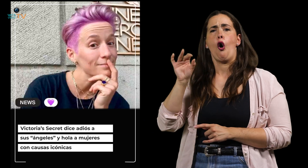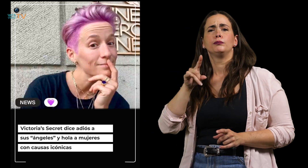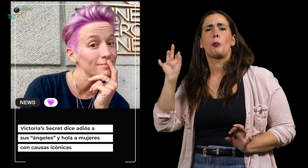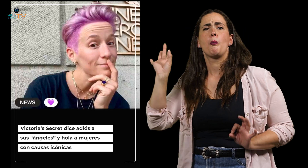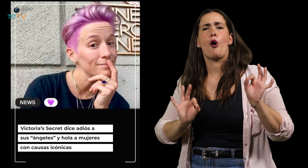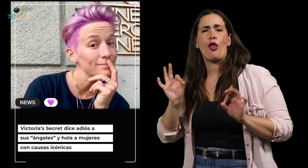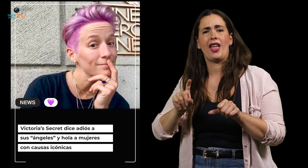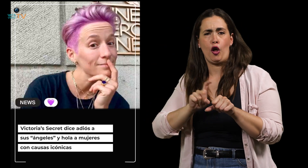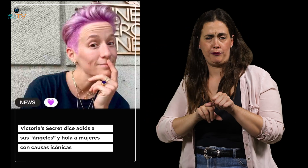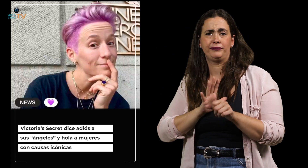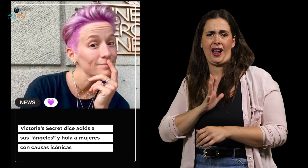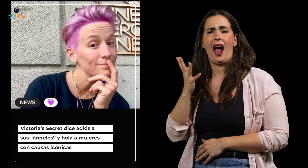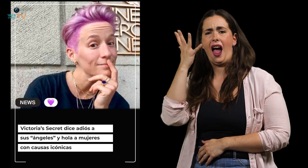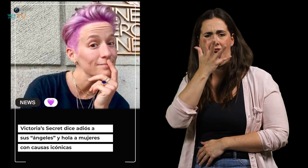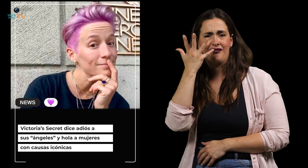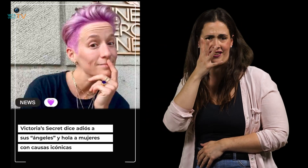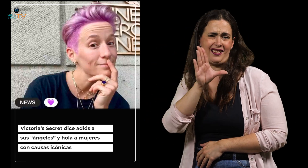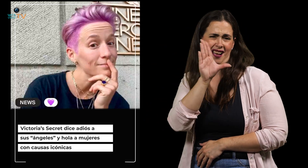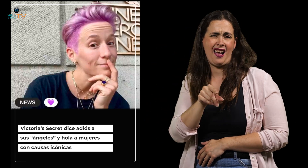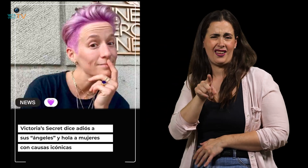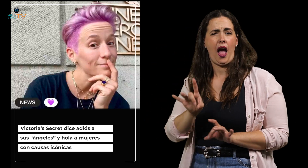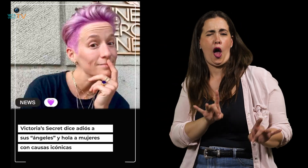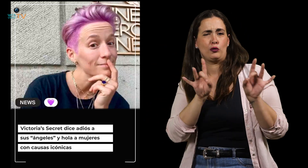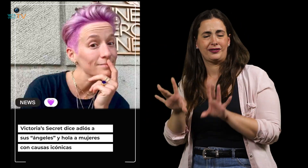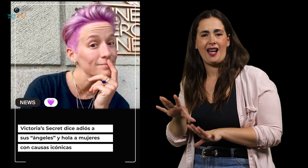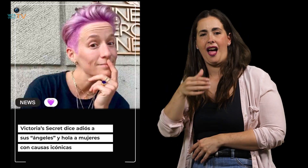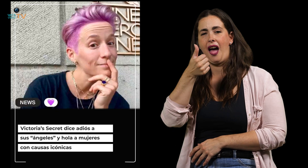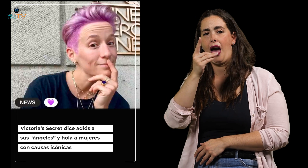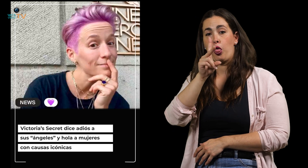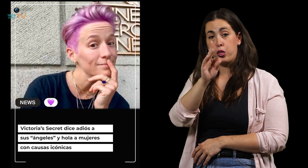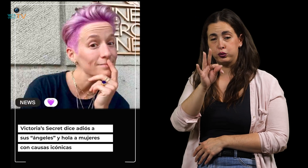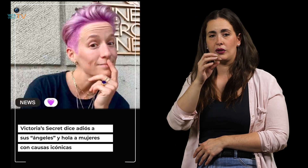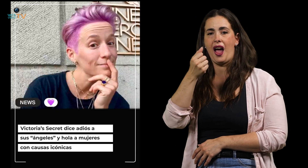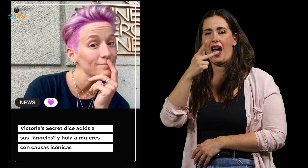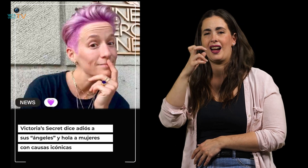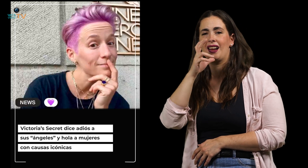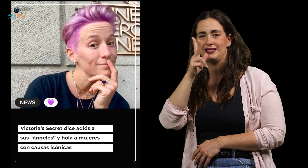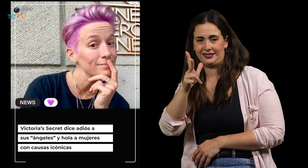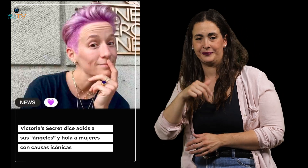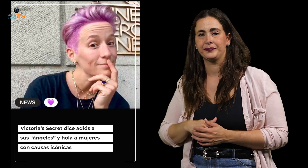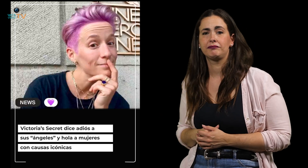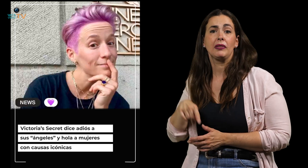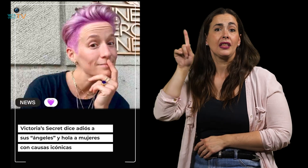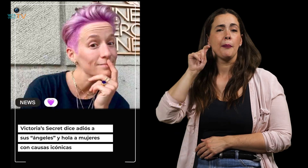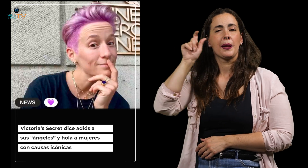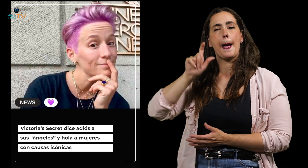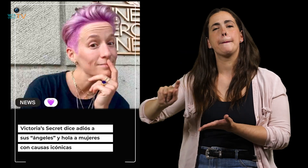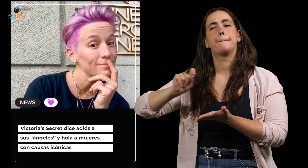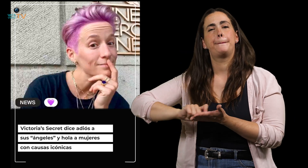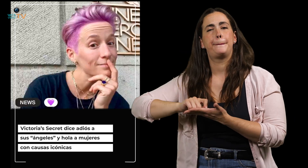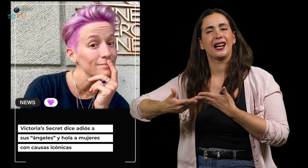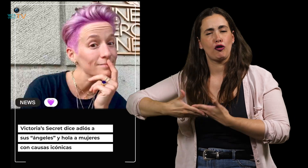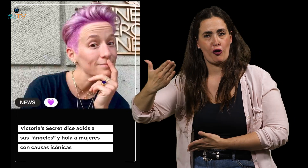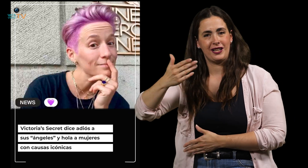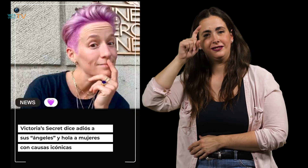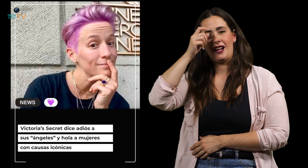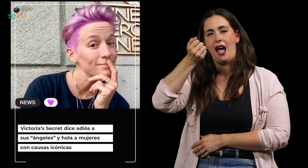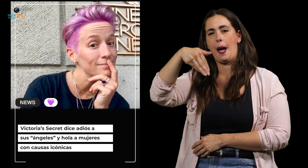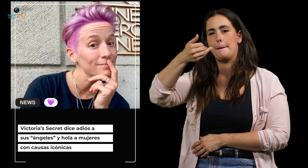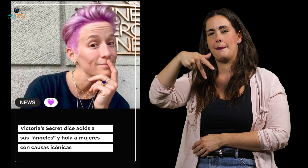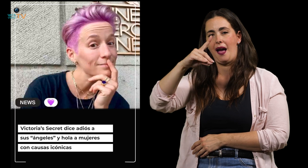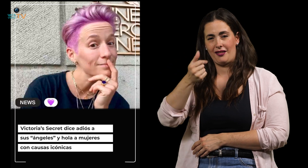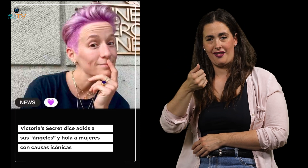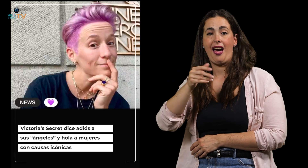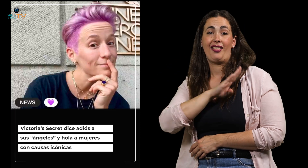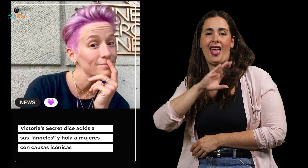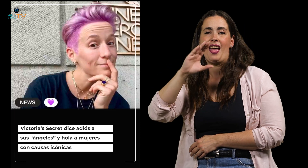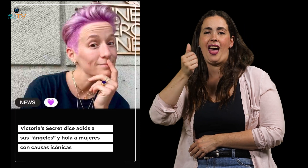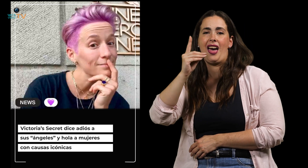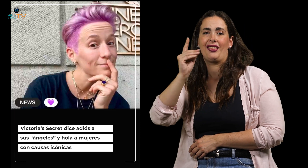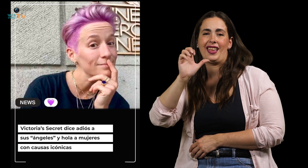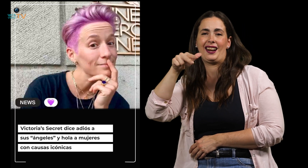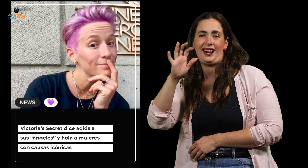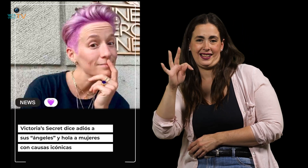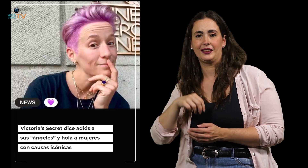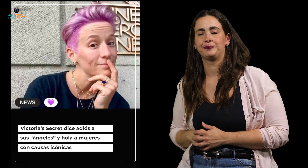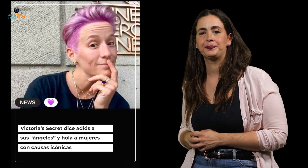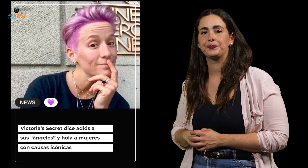la modelo sudanesa-australiana Adut Akech y la periodista Amanda de Cadenet.